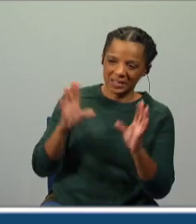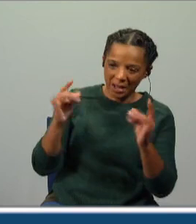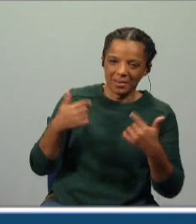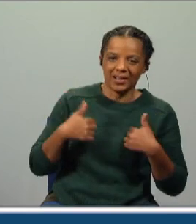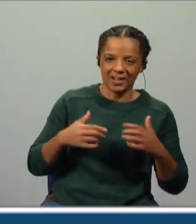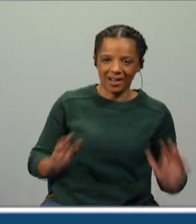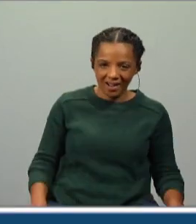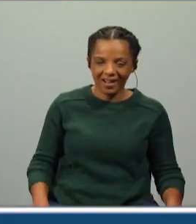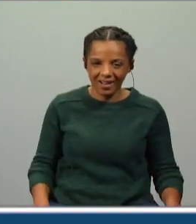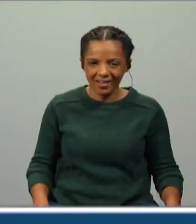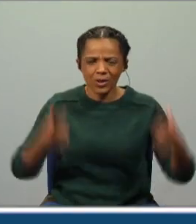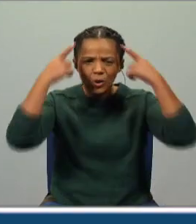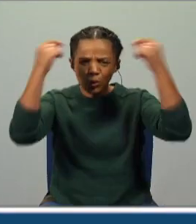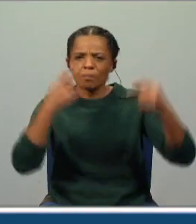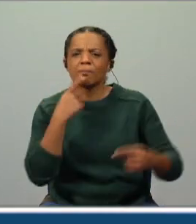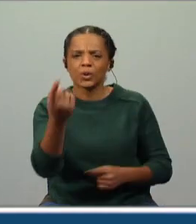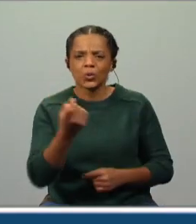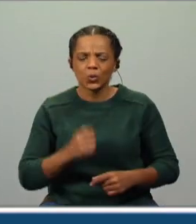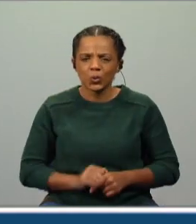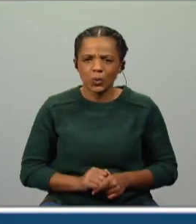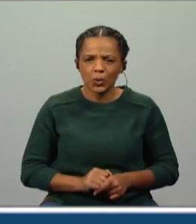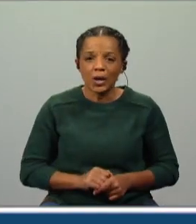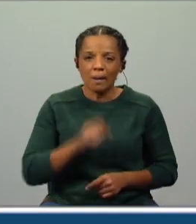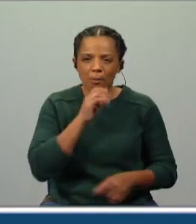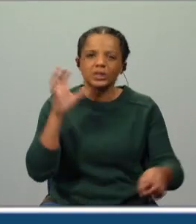Então o lobo perguntou posso dar-lhe uma trinca